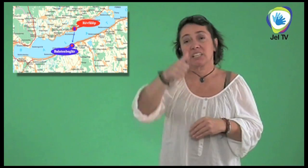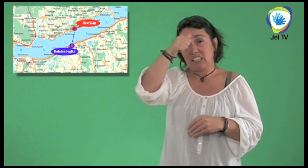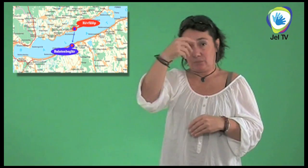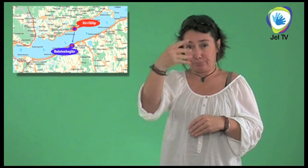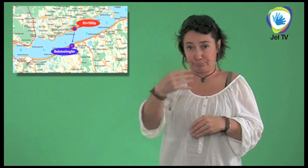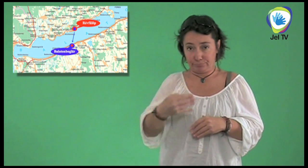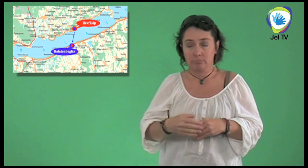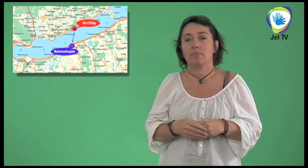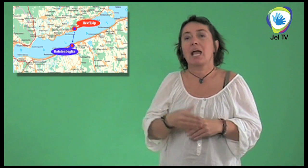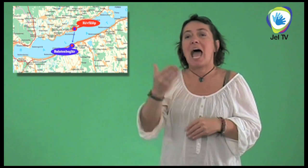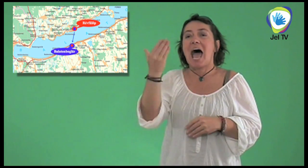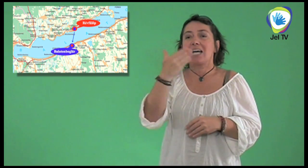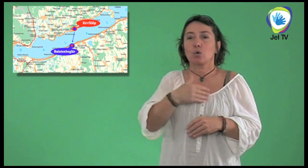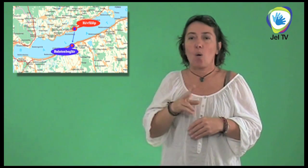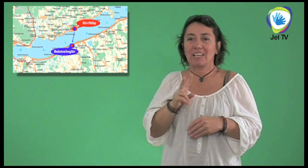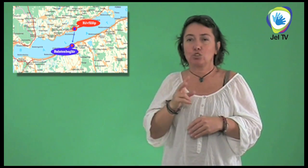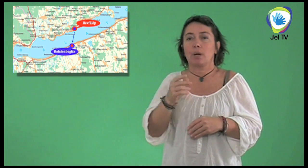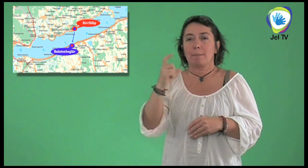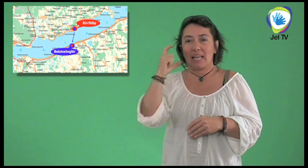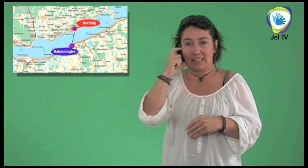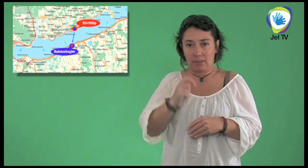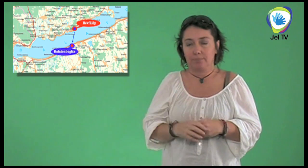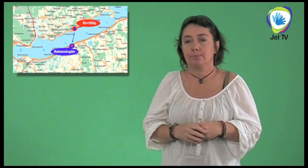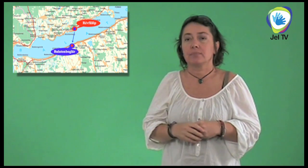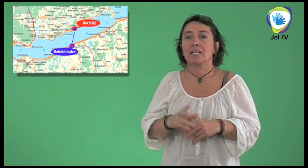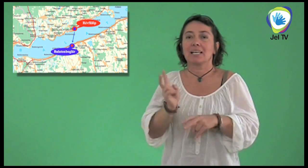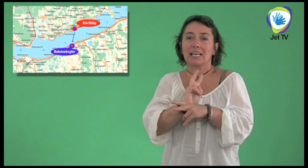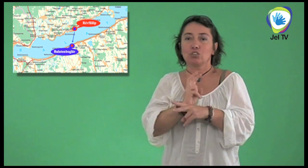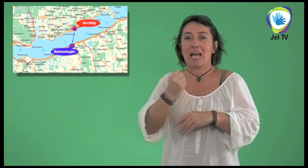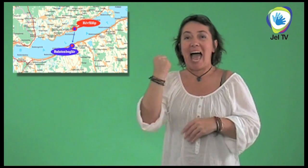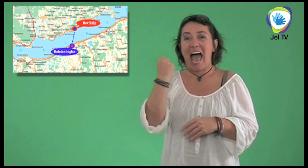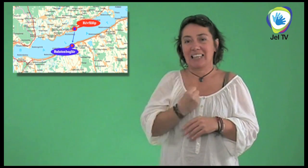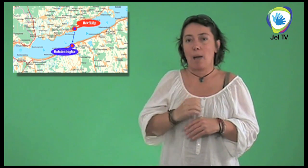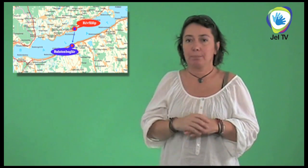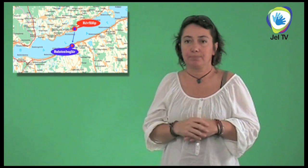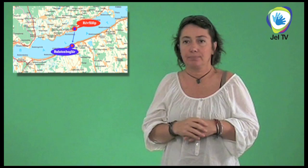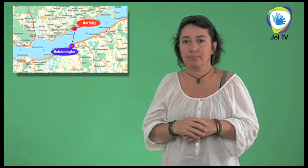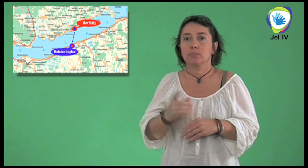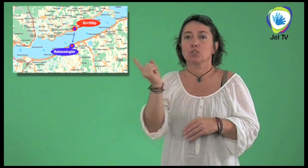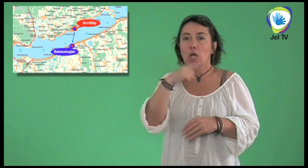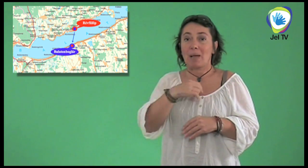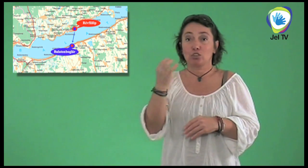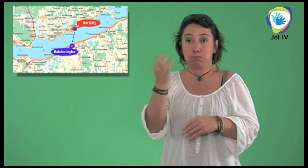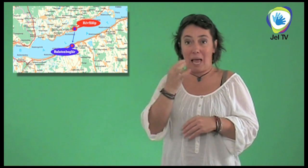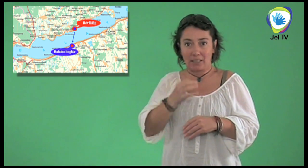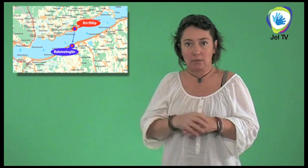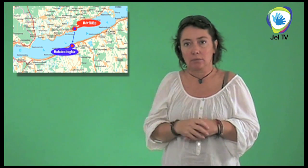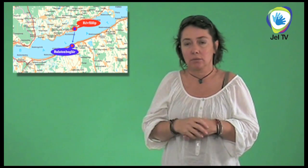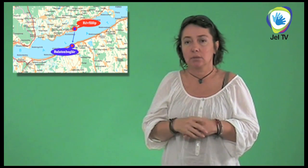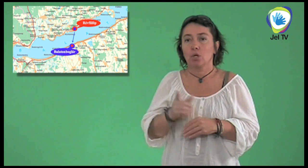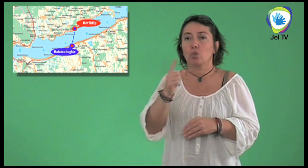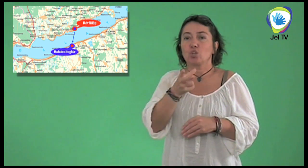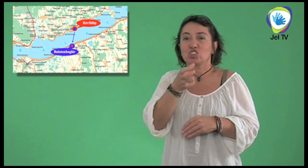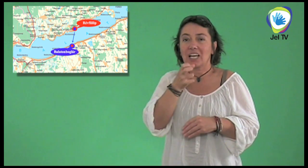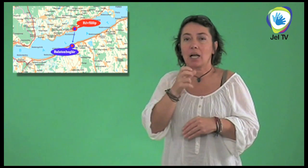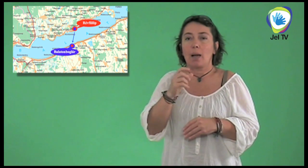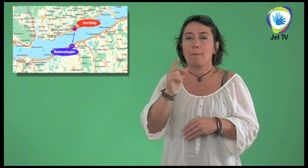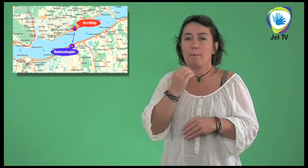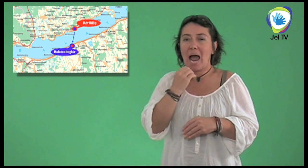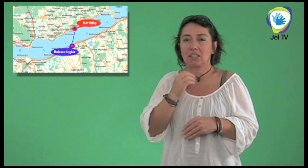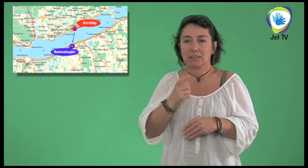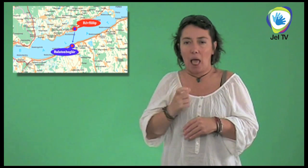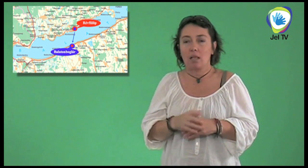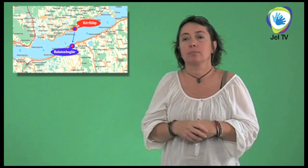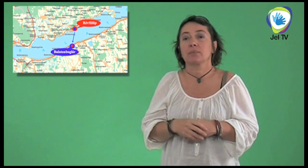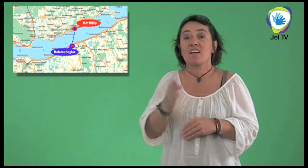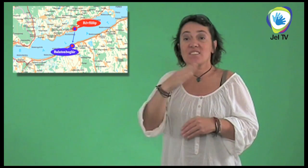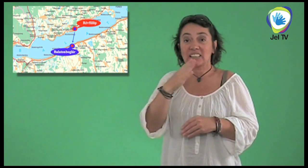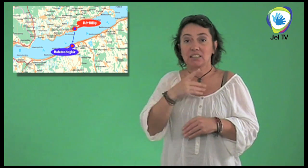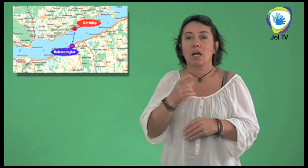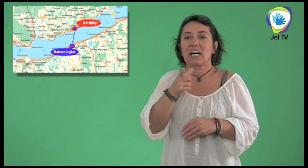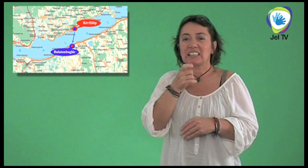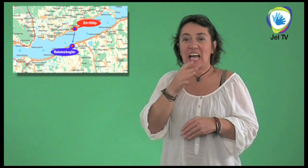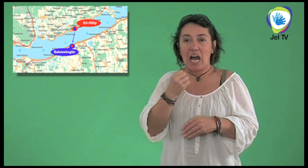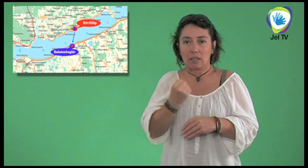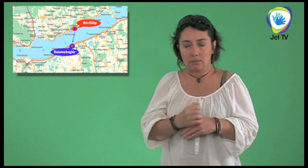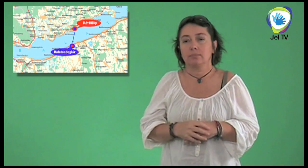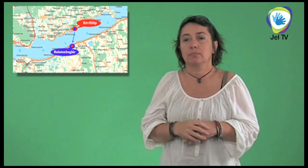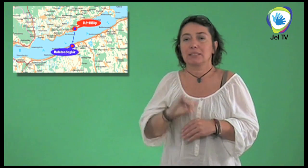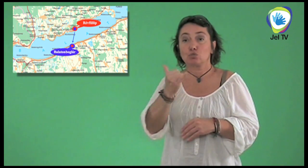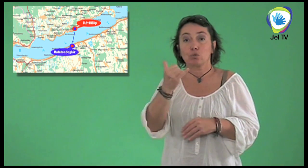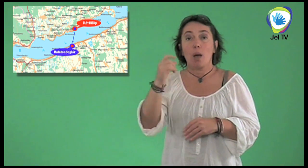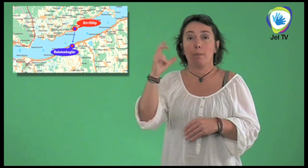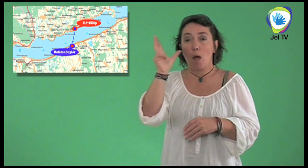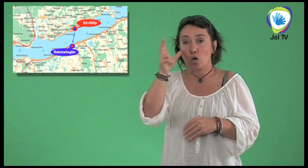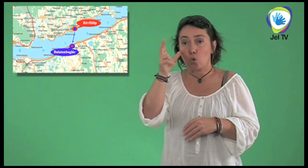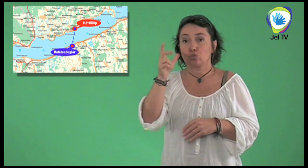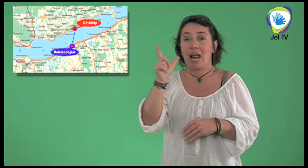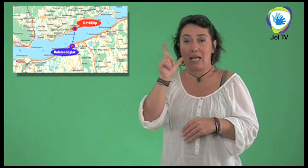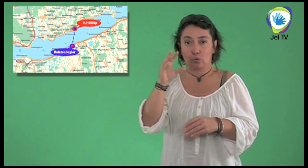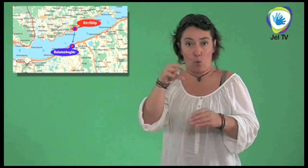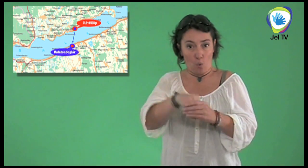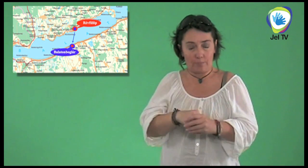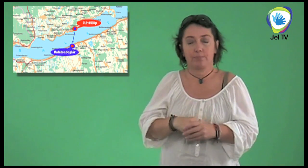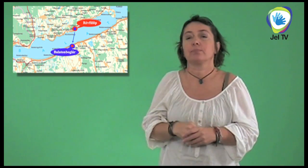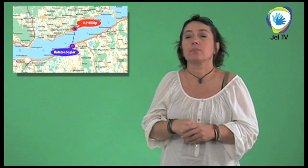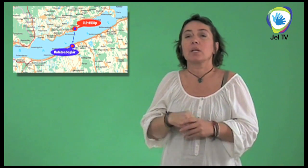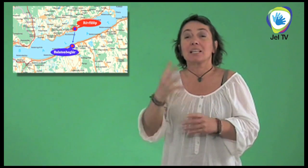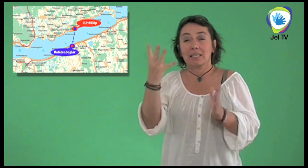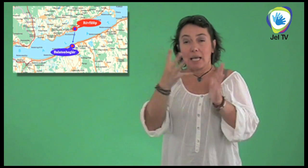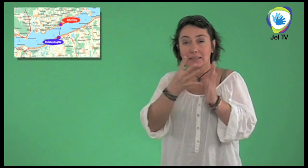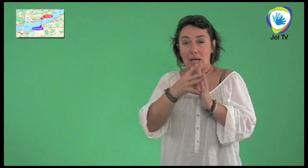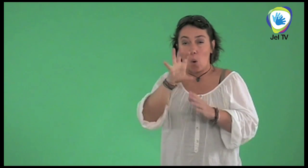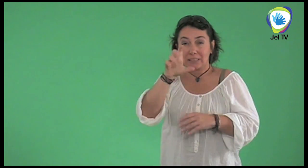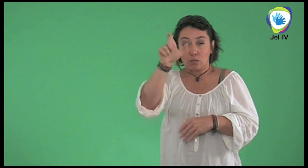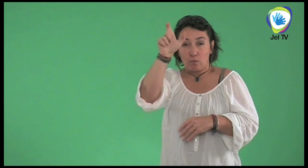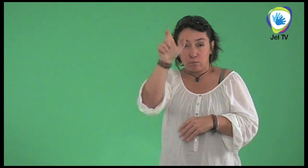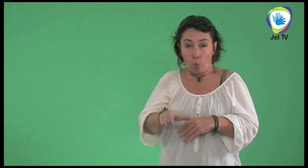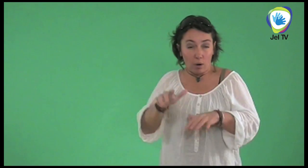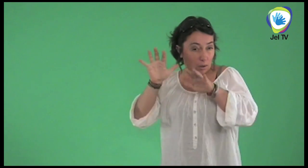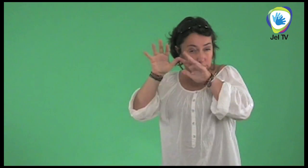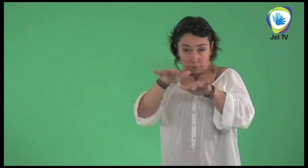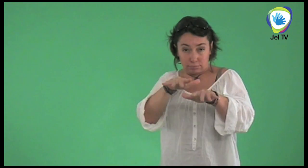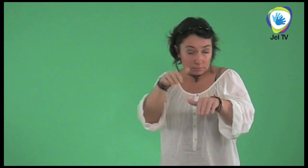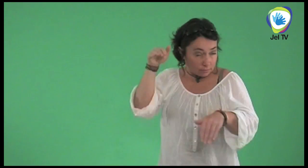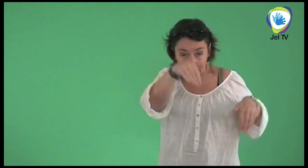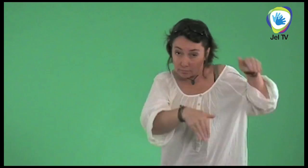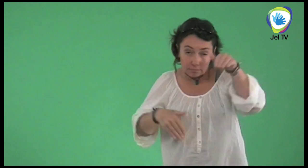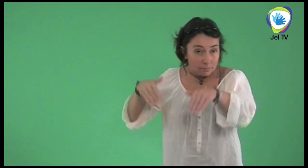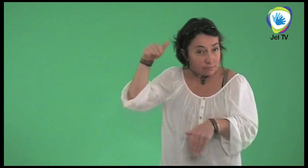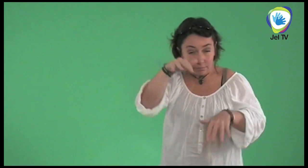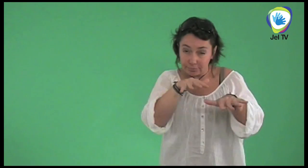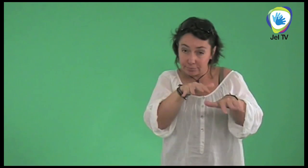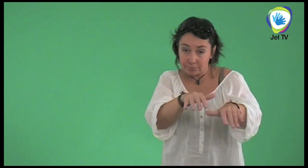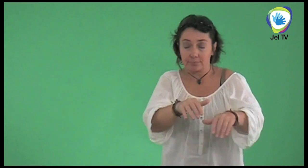Név: Hetrovicz Máté, Kiss Ádám, Tamás Bálint, Tulcsik Marcell, Feszt Richárd és Marosi László. 4500 fõ úszott.